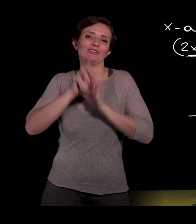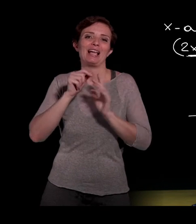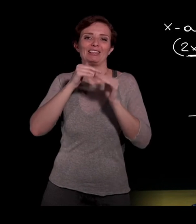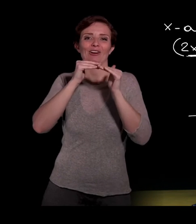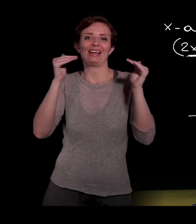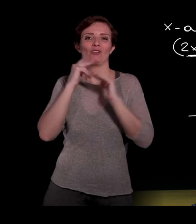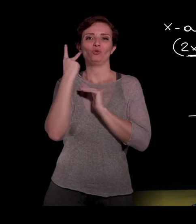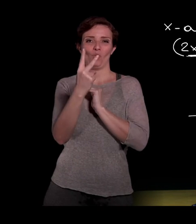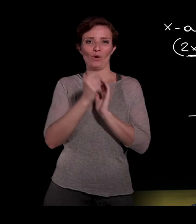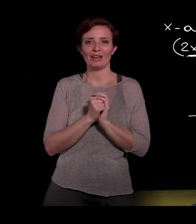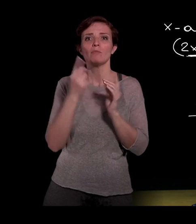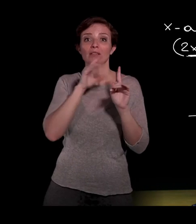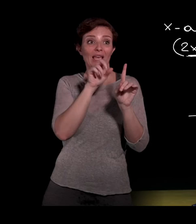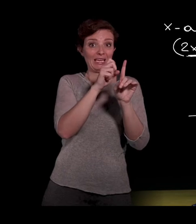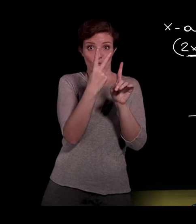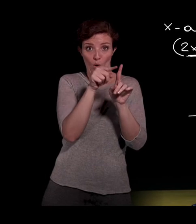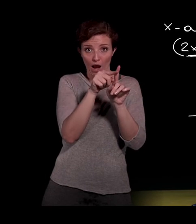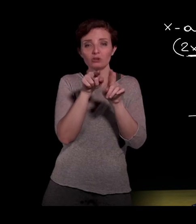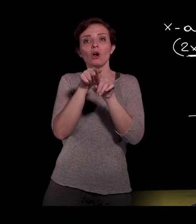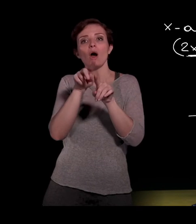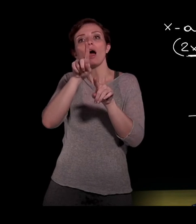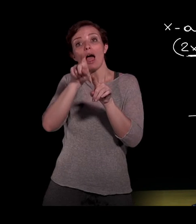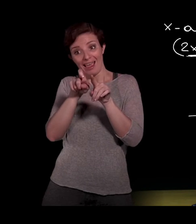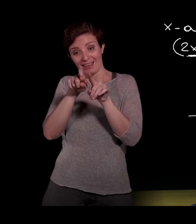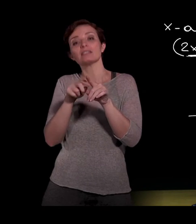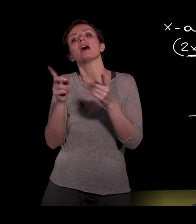Questo è il coefficiente di x². Questo è quello di x e questo è il termine noto.